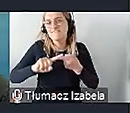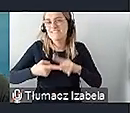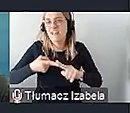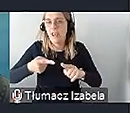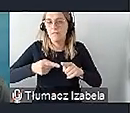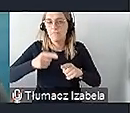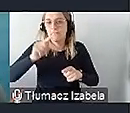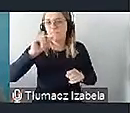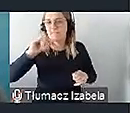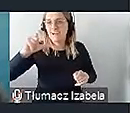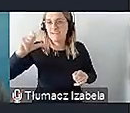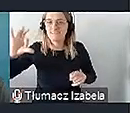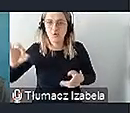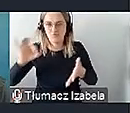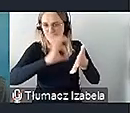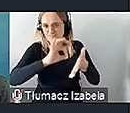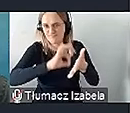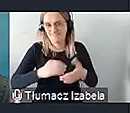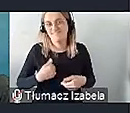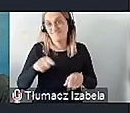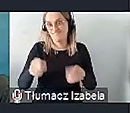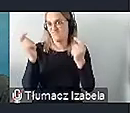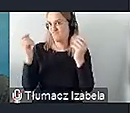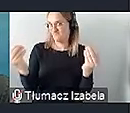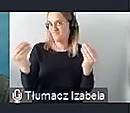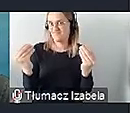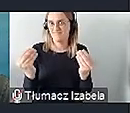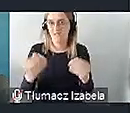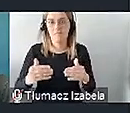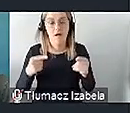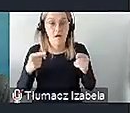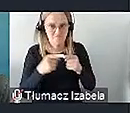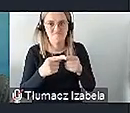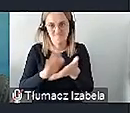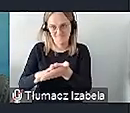To jest poziom wystarczający. Nawet będę go państwu rekomendował pod pewnym kątem dzisiaj.